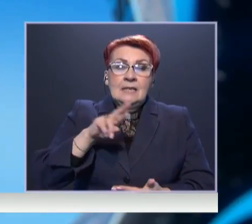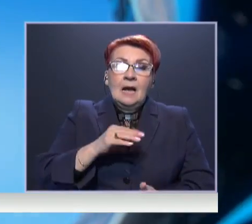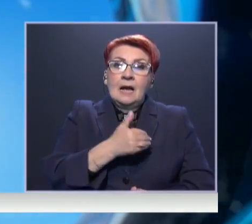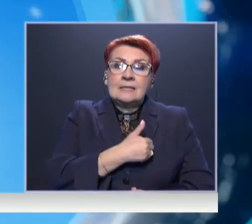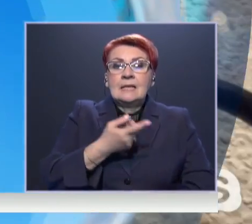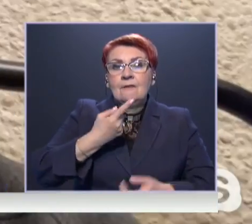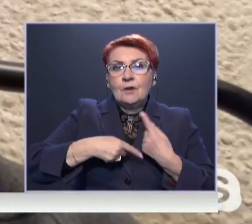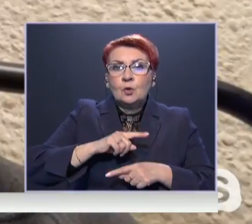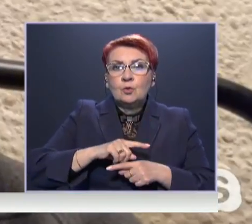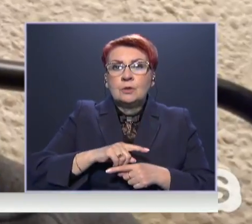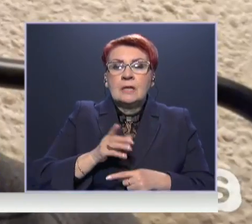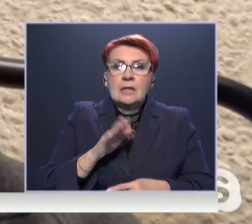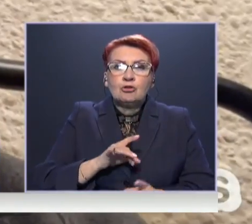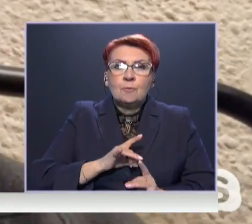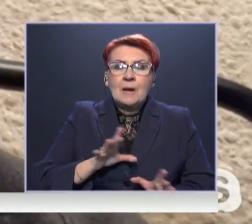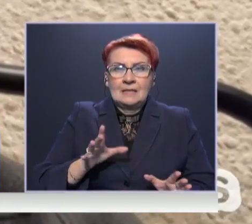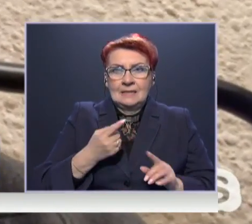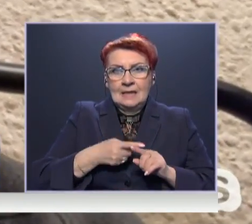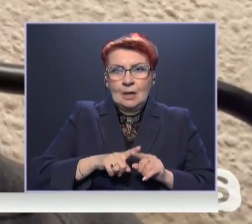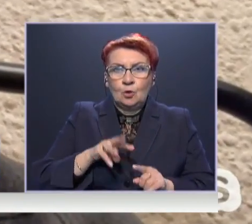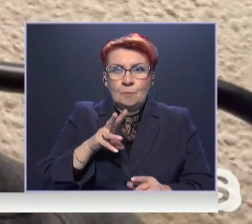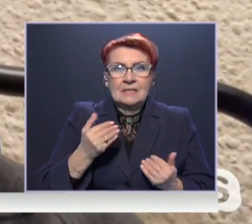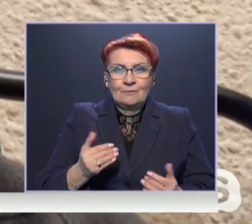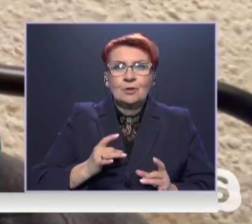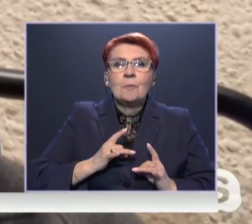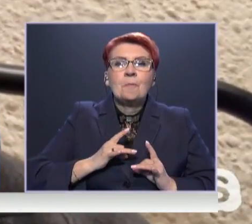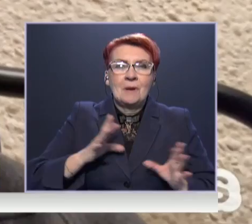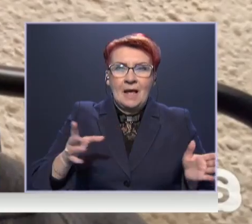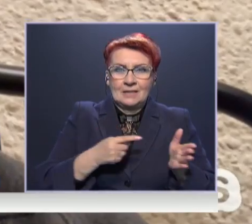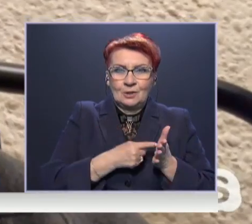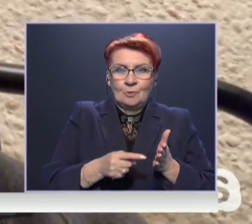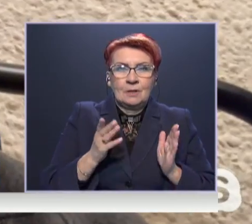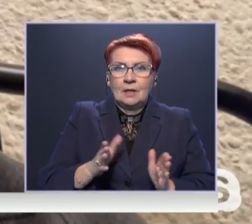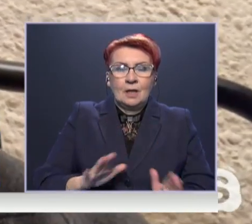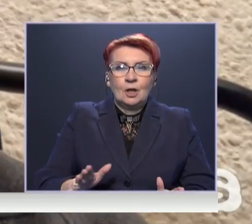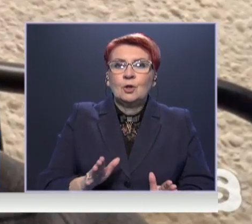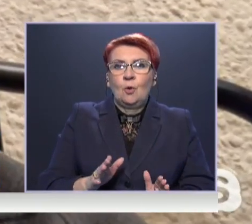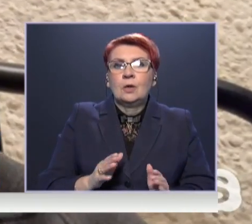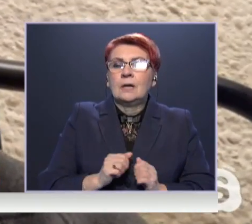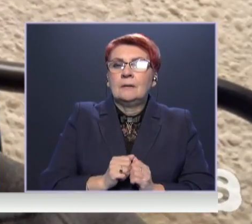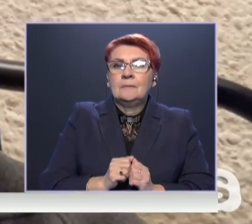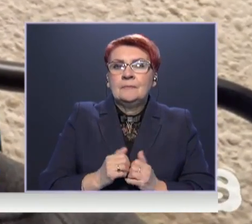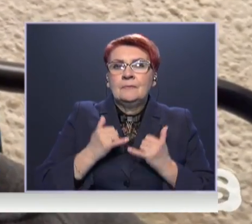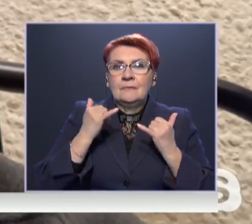что даже праздник который мы сегодня празднуем не только день казахской иконы Божией Матери на День народного